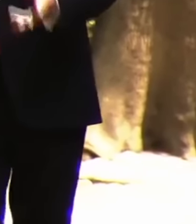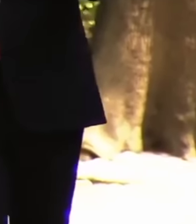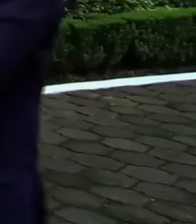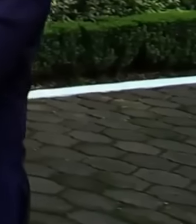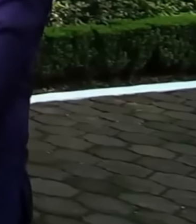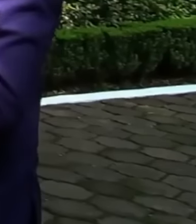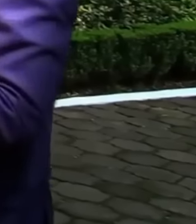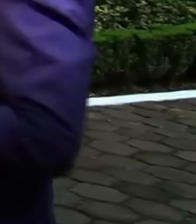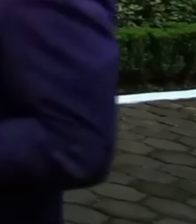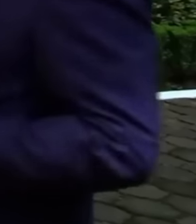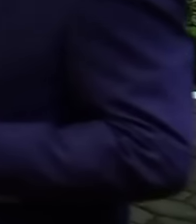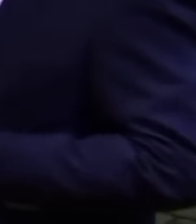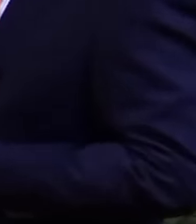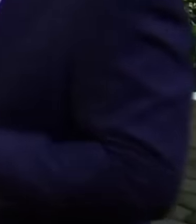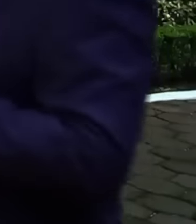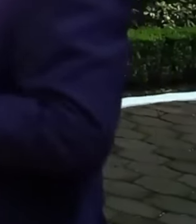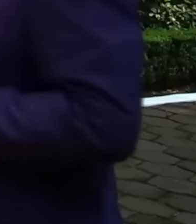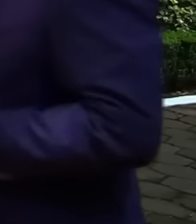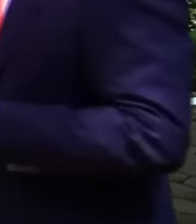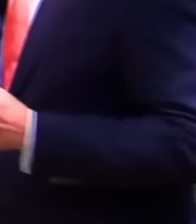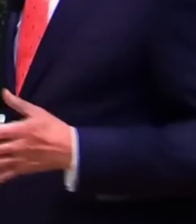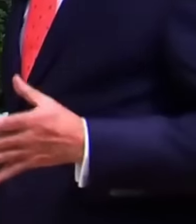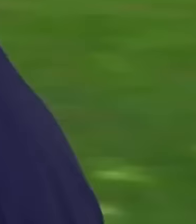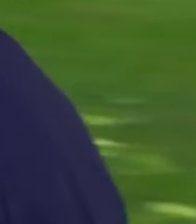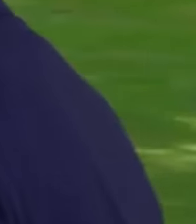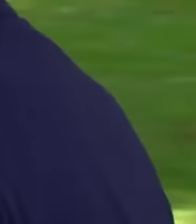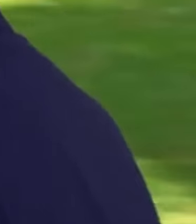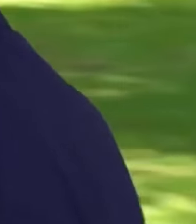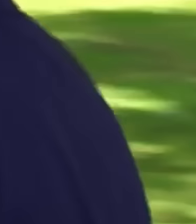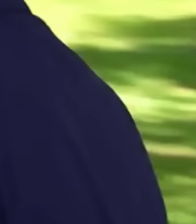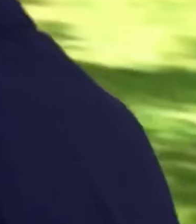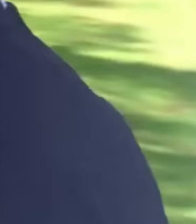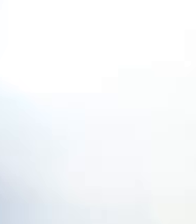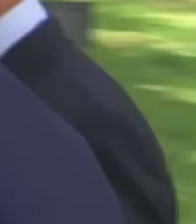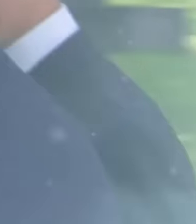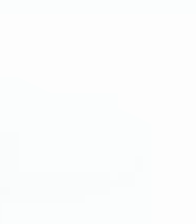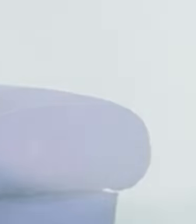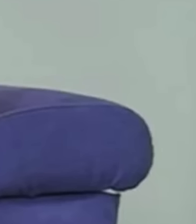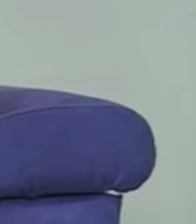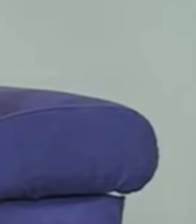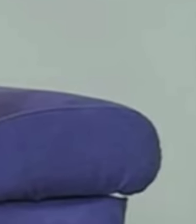Hoy a esos viejos titanes de la información no los calienta ni el sol. Para entender